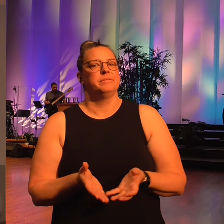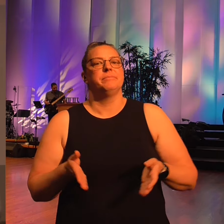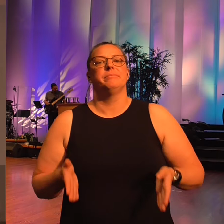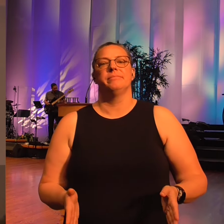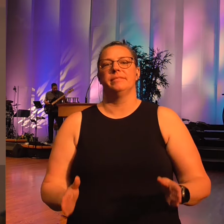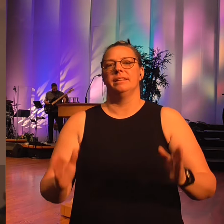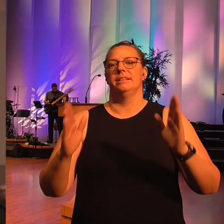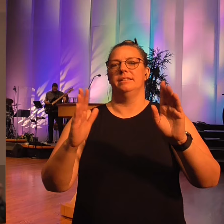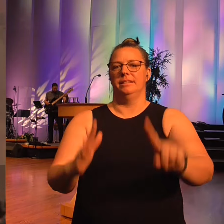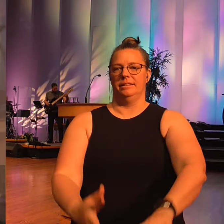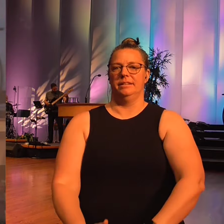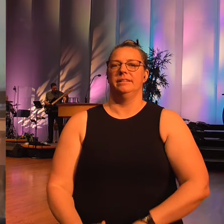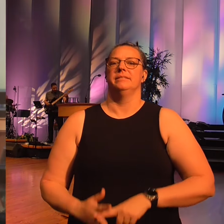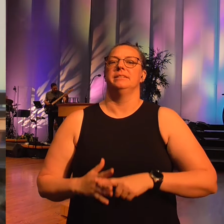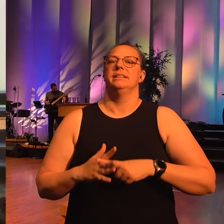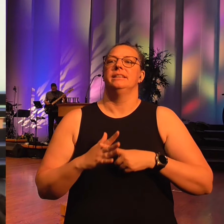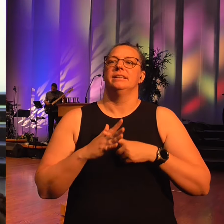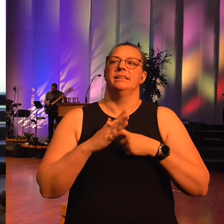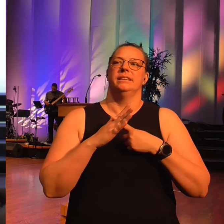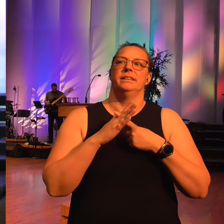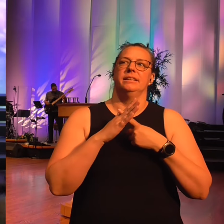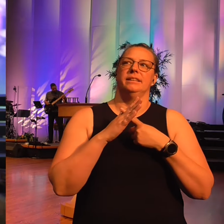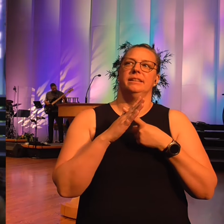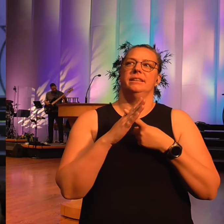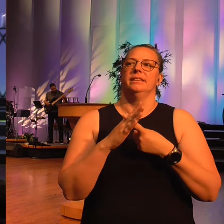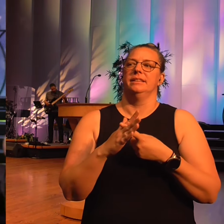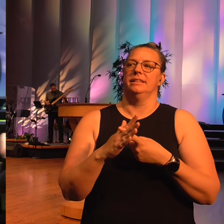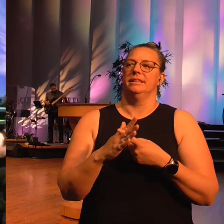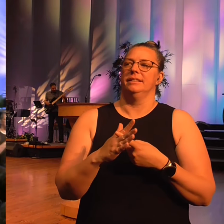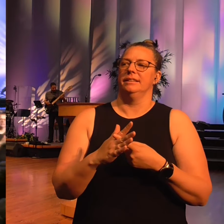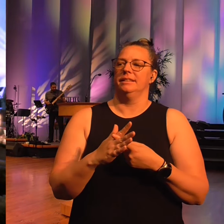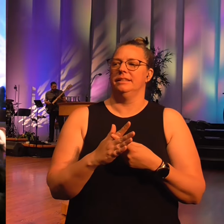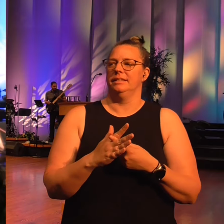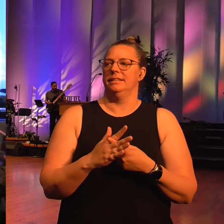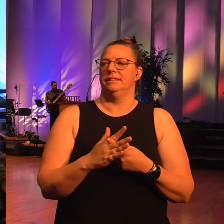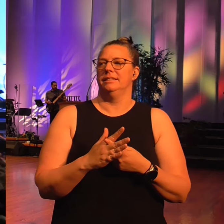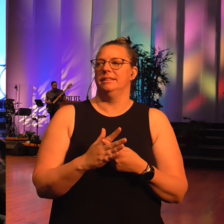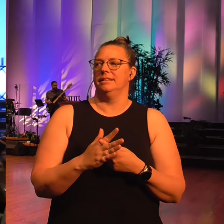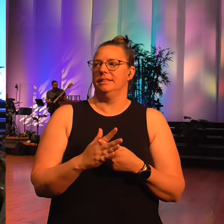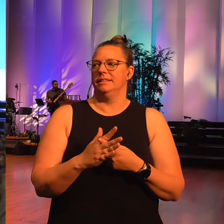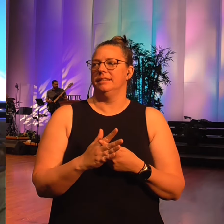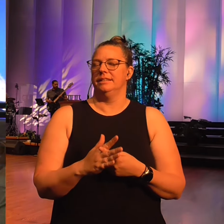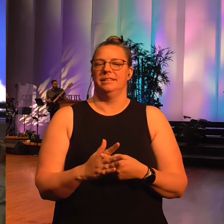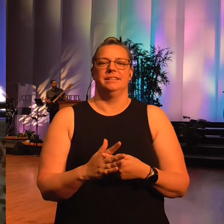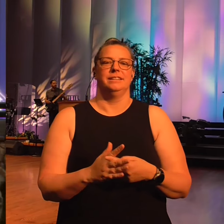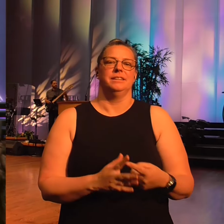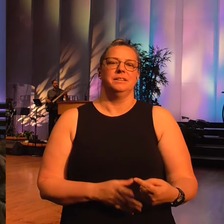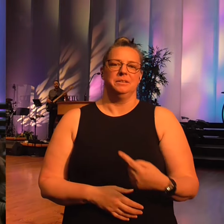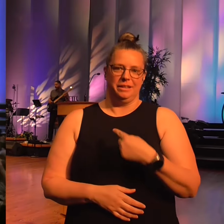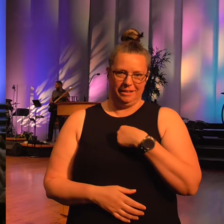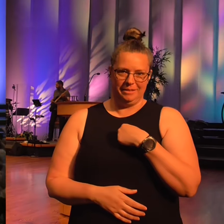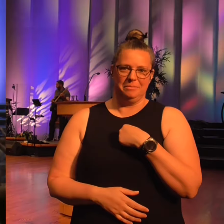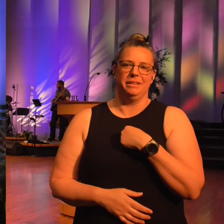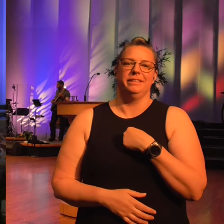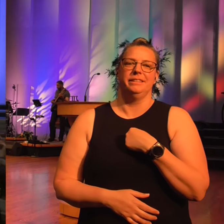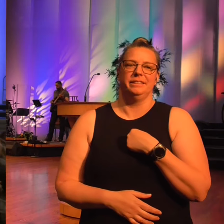eterno con